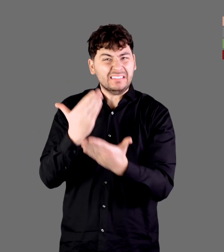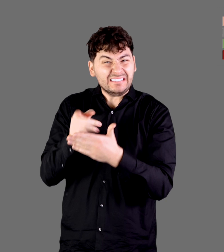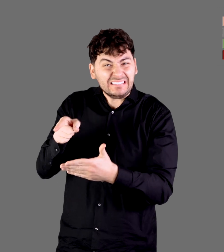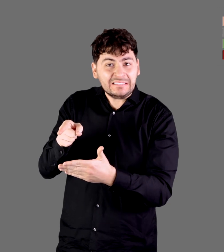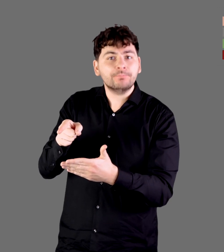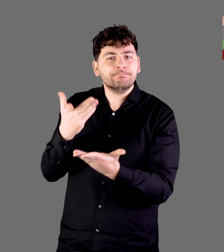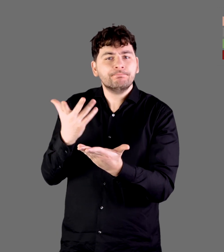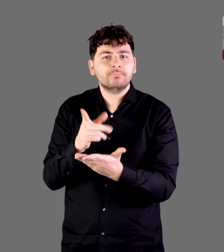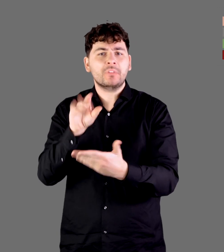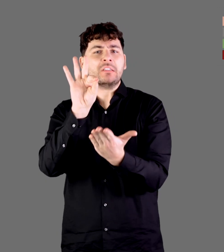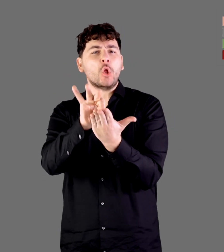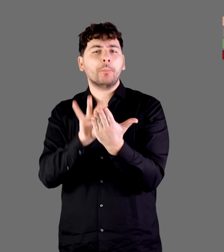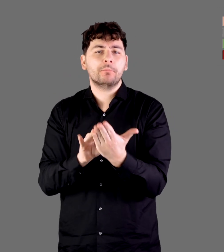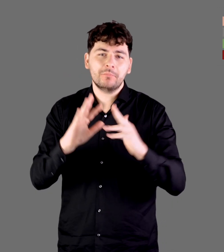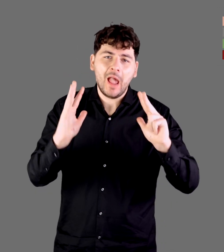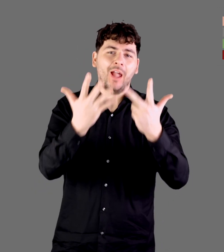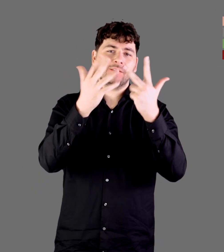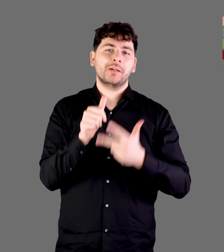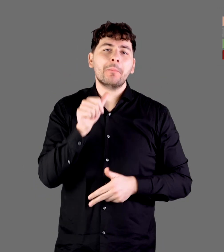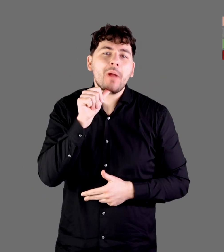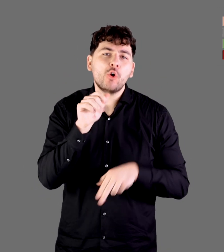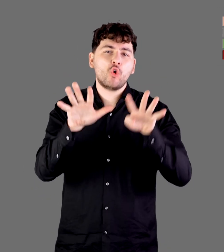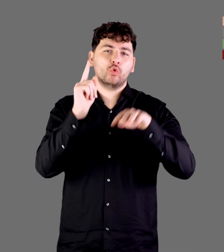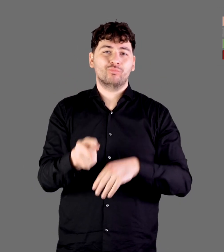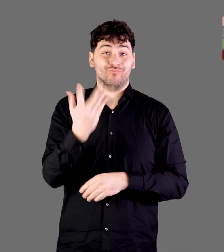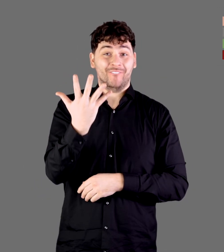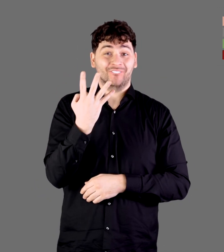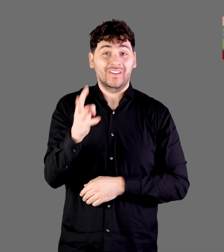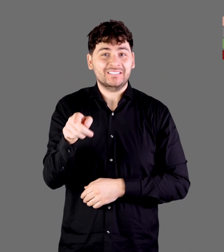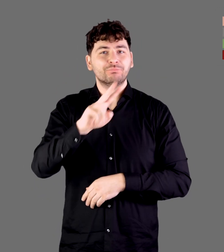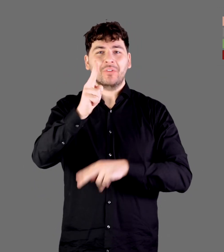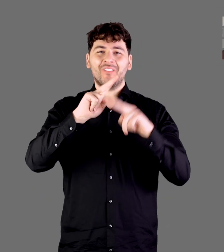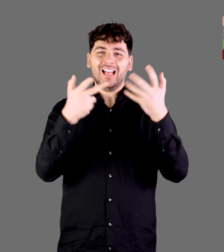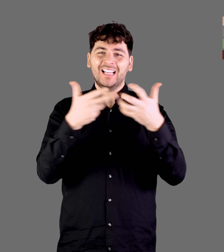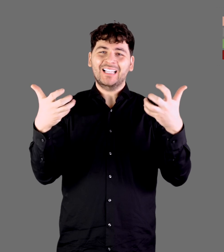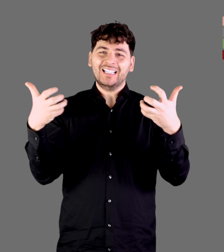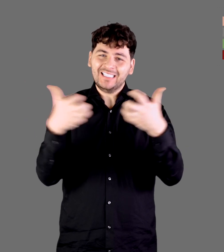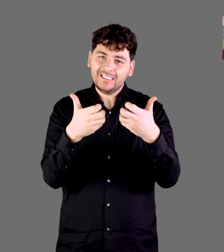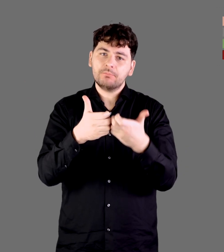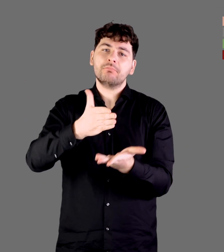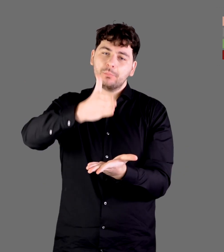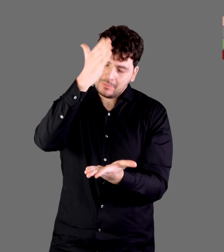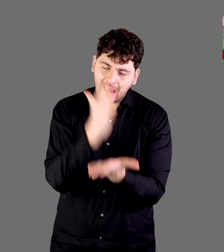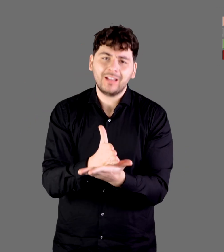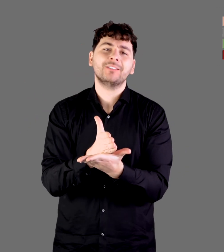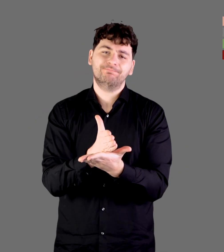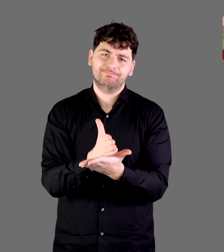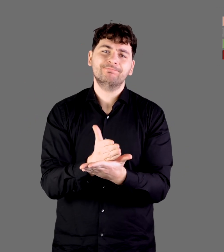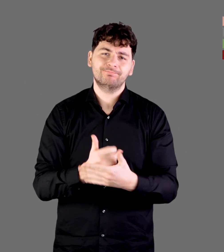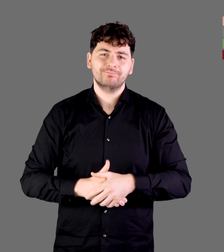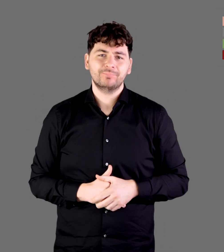endete am 8. Mai 1945 der Zweite Weltkrieg in Europa.